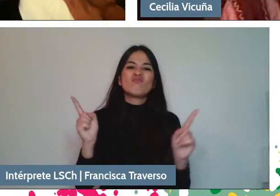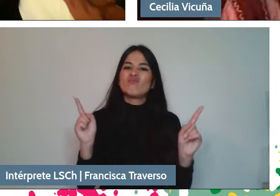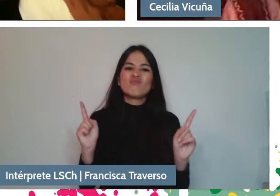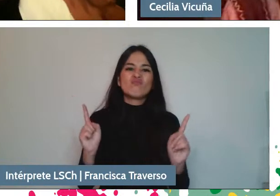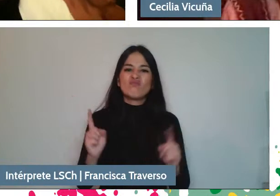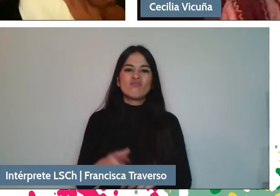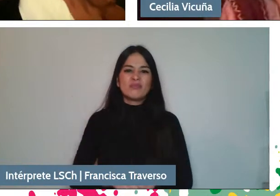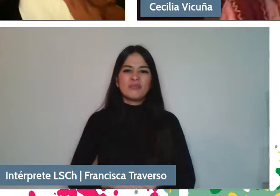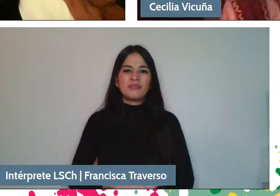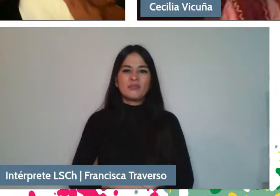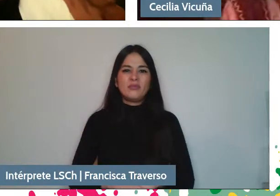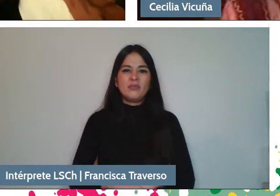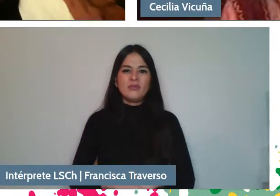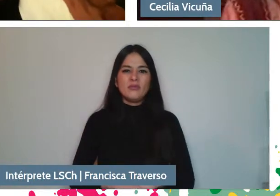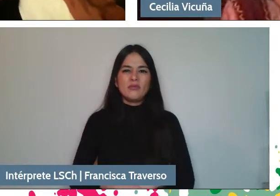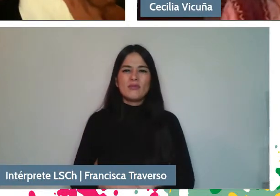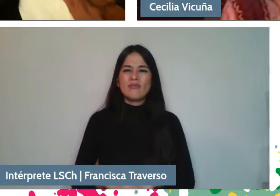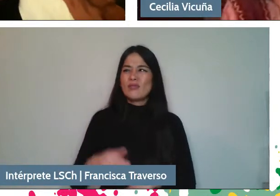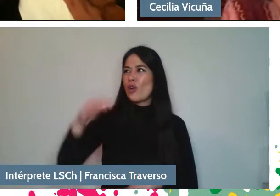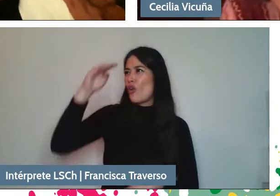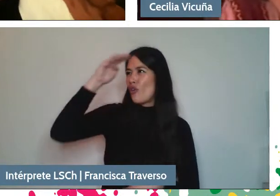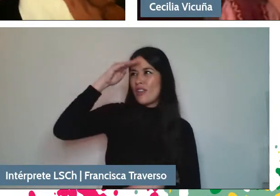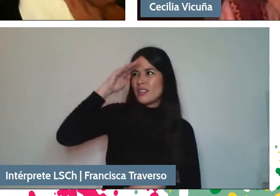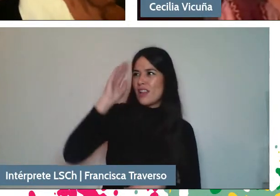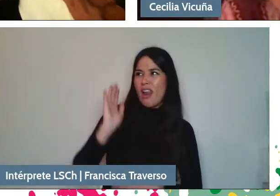Ya nadie le tenía confianza al que iba caminado al lado.